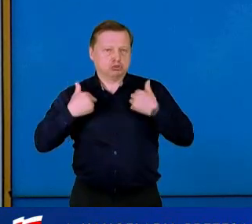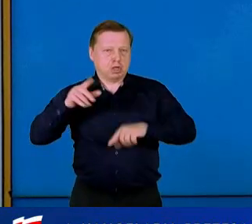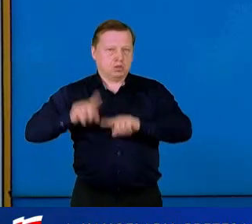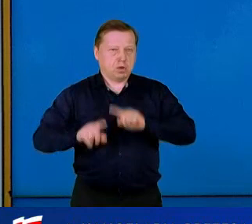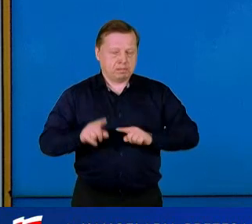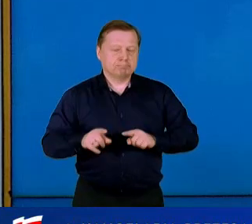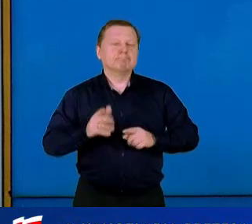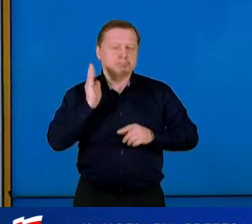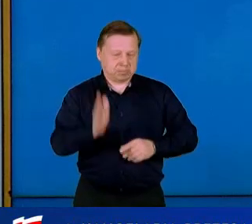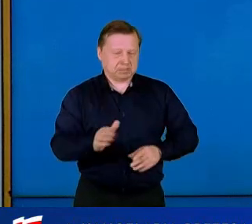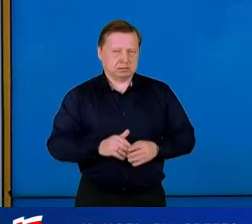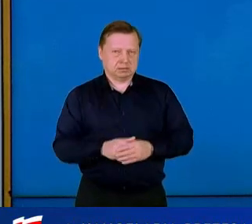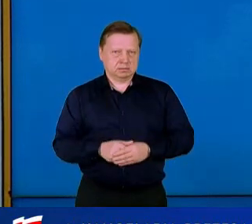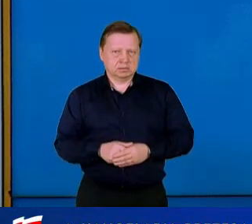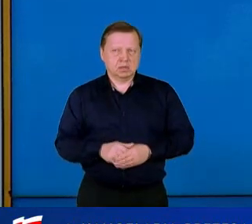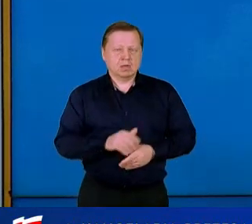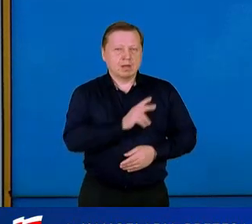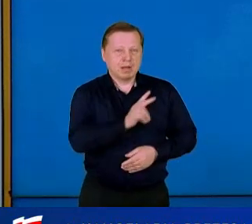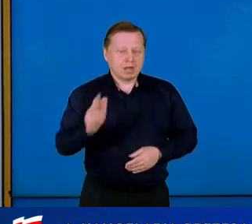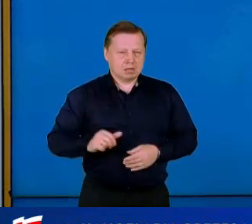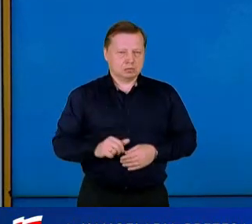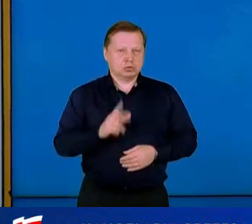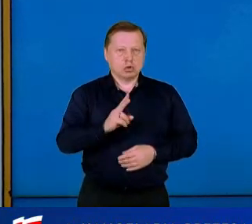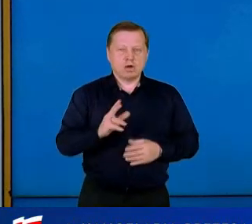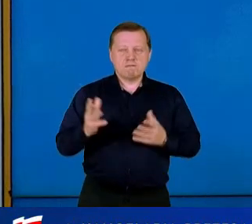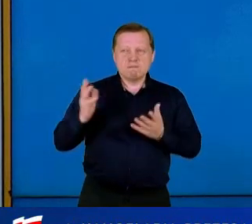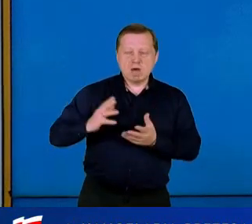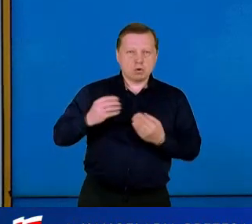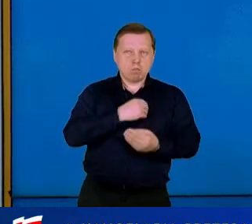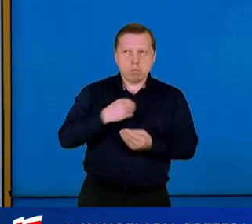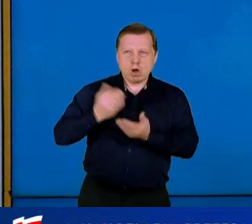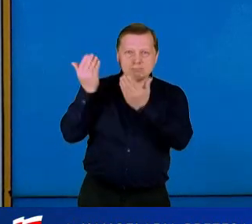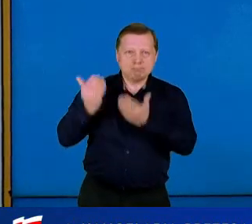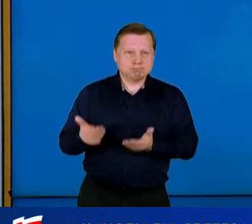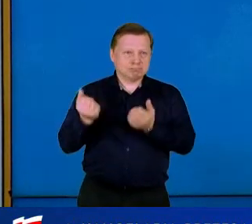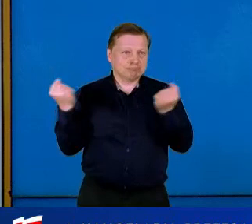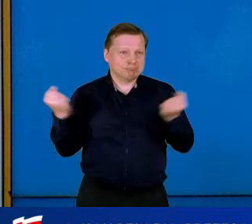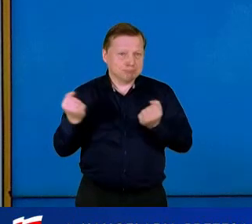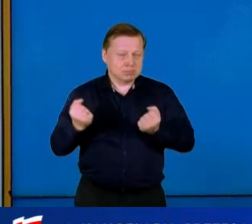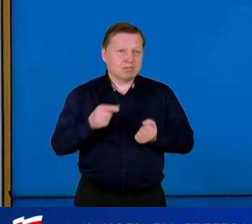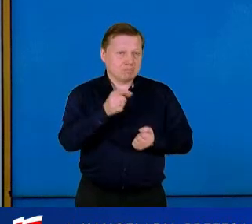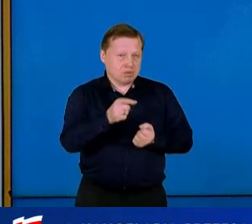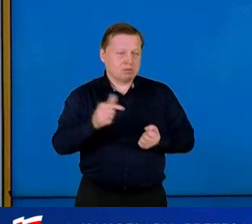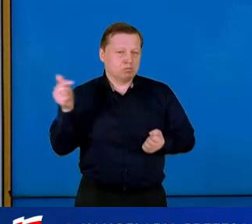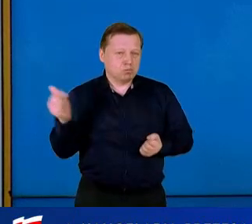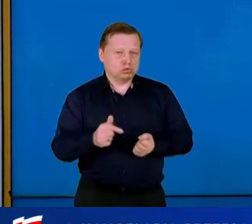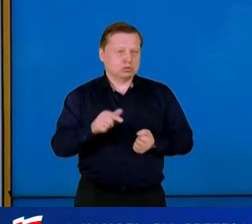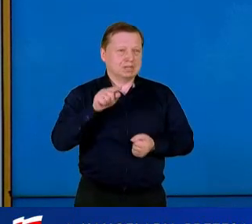Każdy, dla kogo dobro Rzeczypospolitej jest wartością powinien dzisiaj starać się doprowadzić do uspokojenia sytuacji,